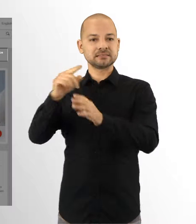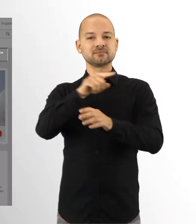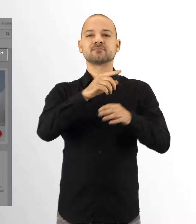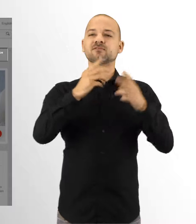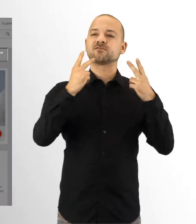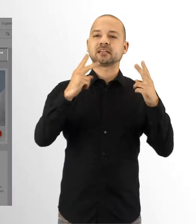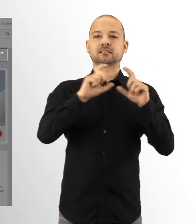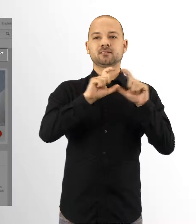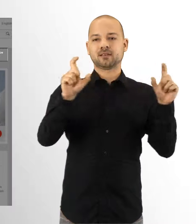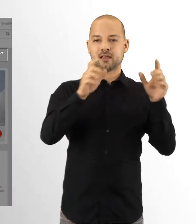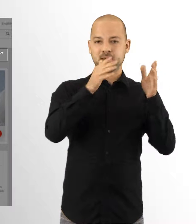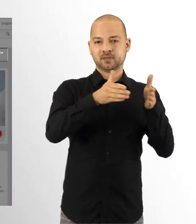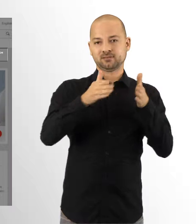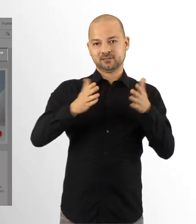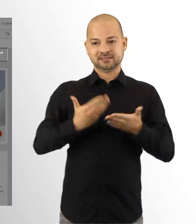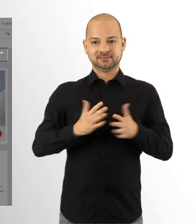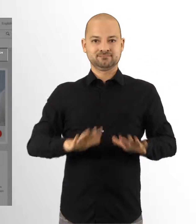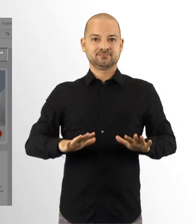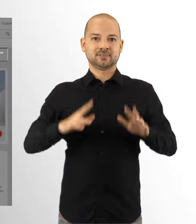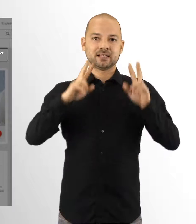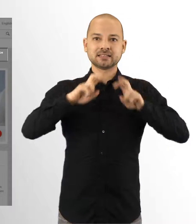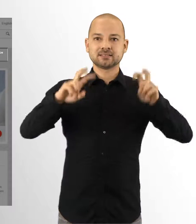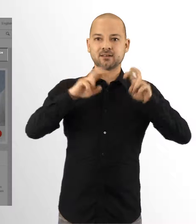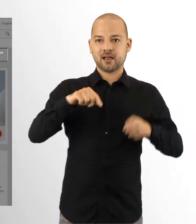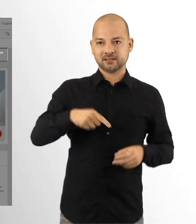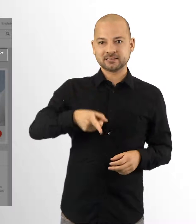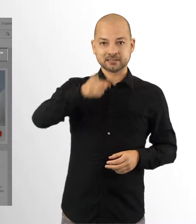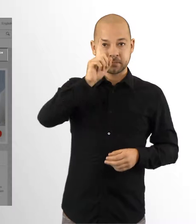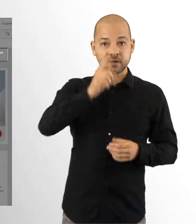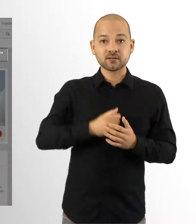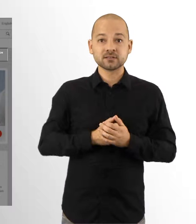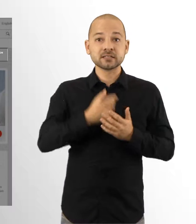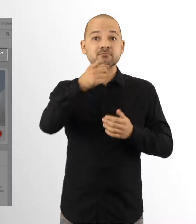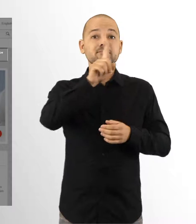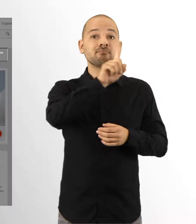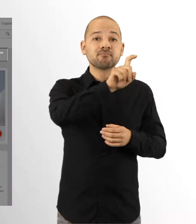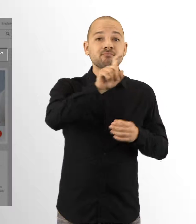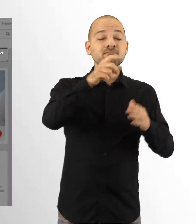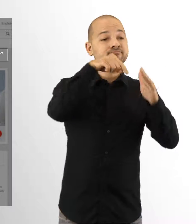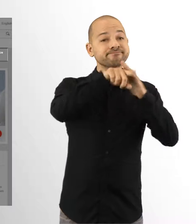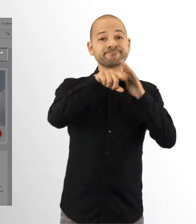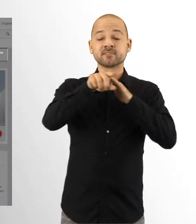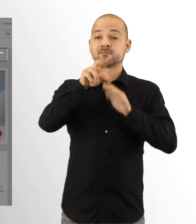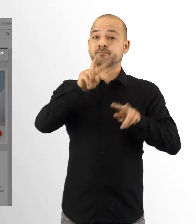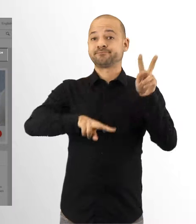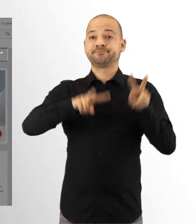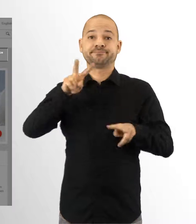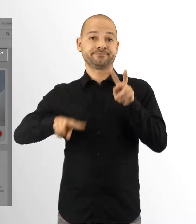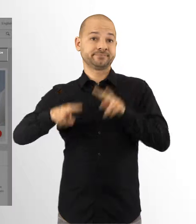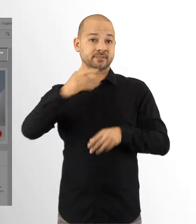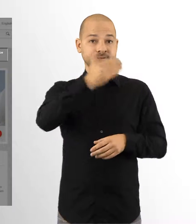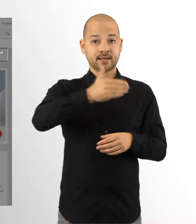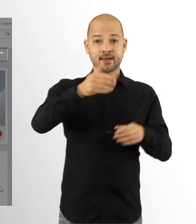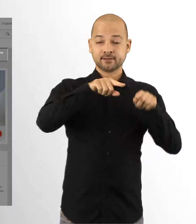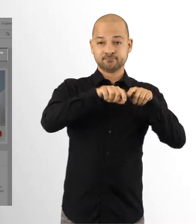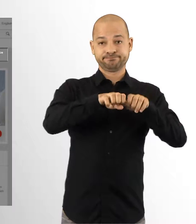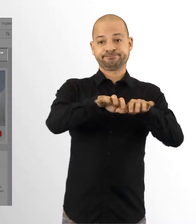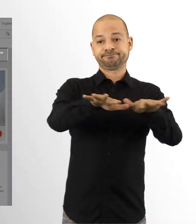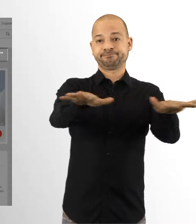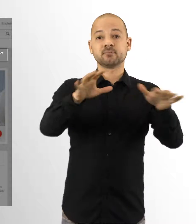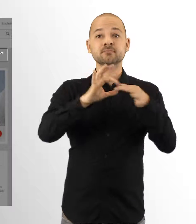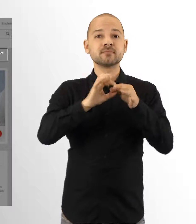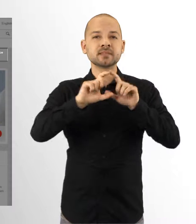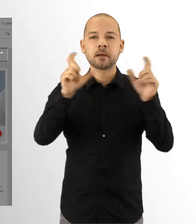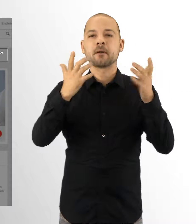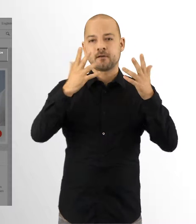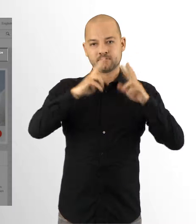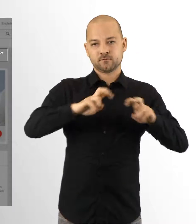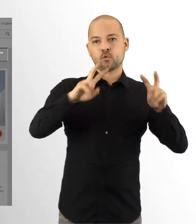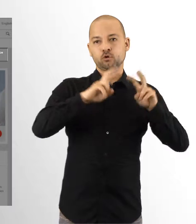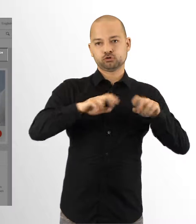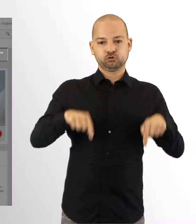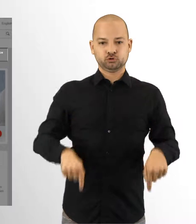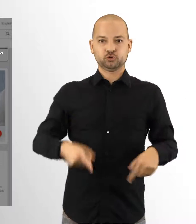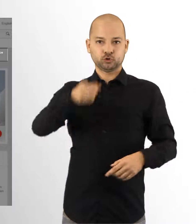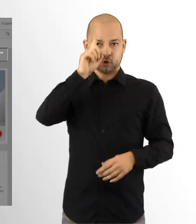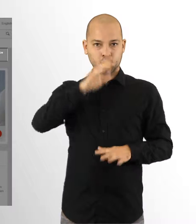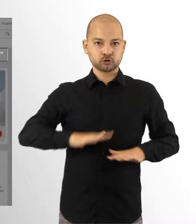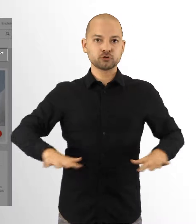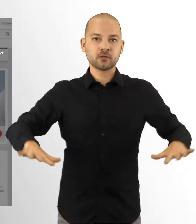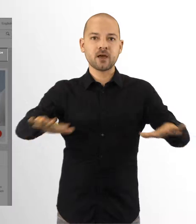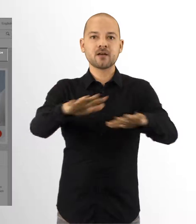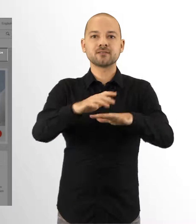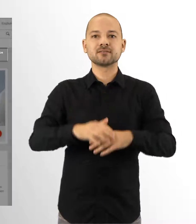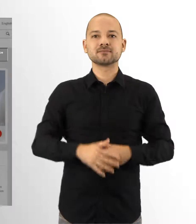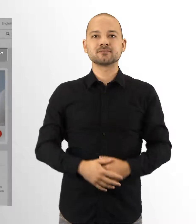von „Research in Germany“, die jeweils weitere Inhaltsseiten zum Thema Forschen in Deutschland enthalten.